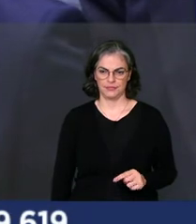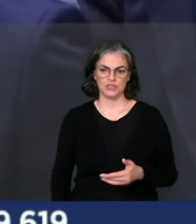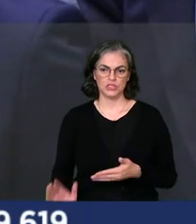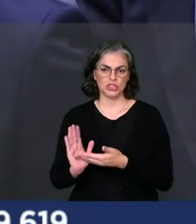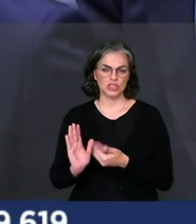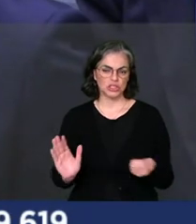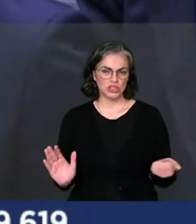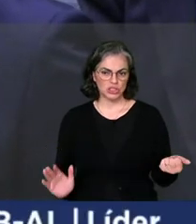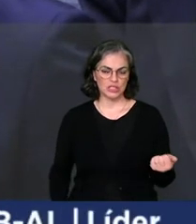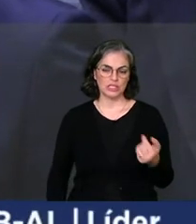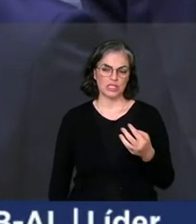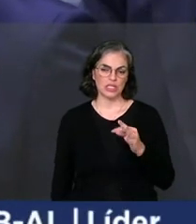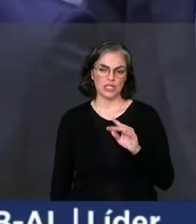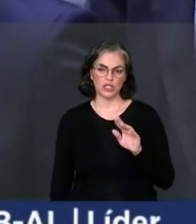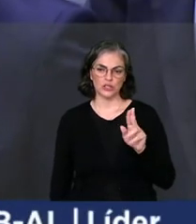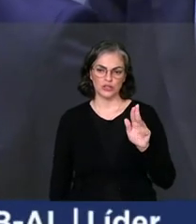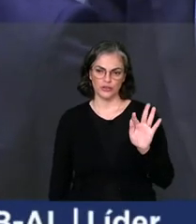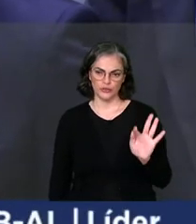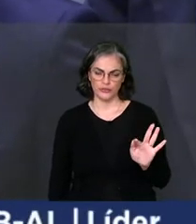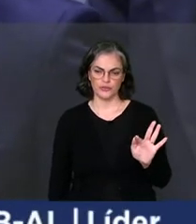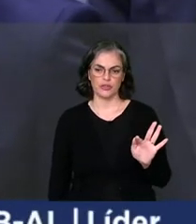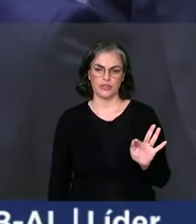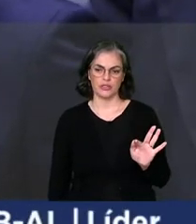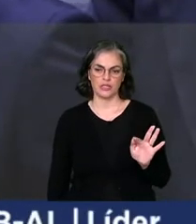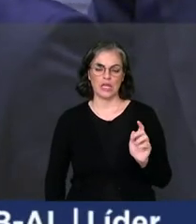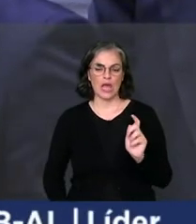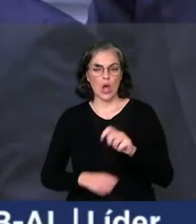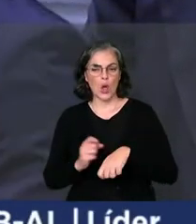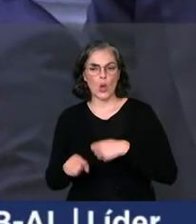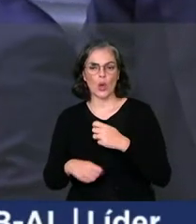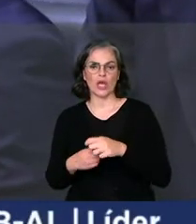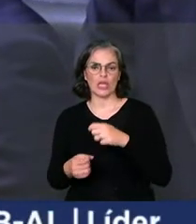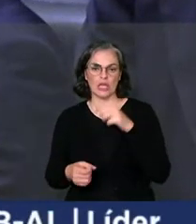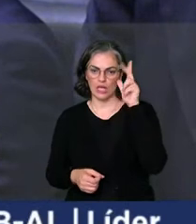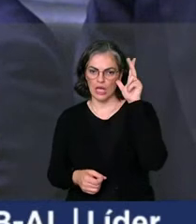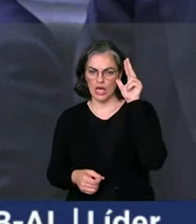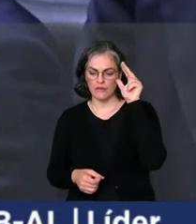CONTRASSENSO TRATAR A RETIRADA DAS CORRIDAS DE CAVALO QUE É SEM DÚVIDA NENHUMA UMA DAS